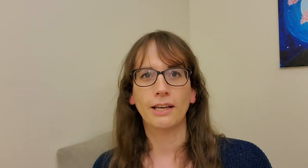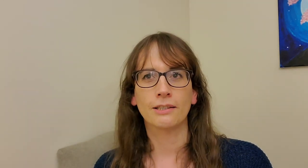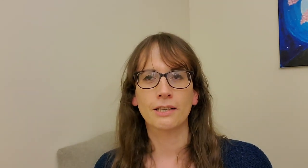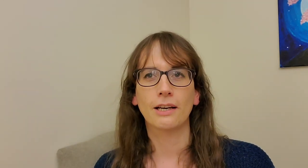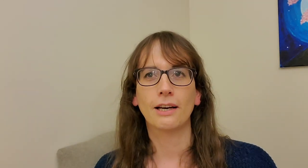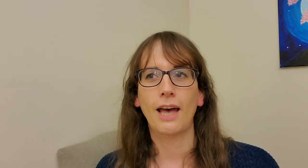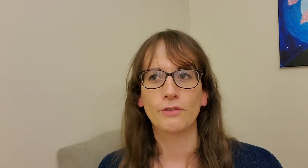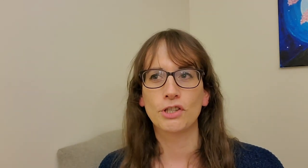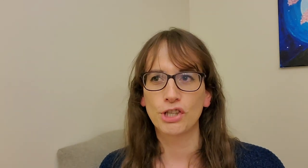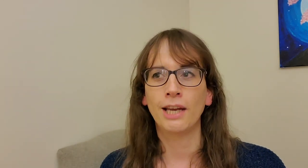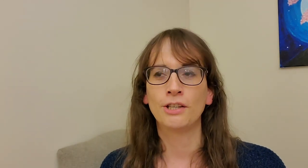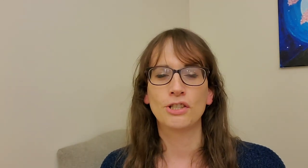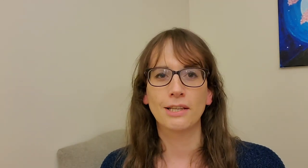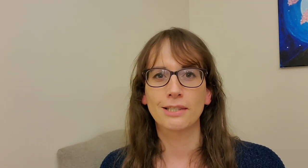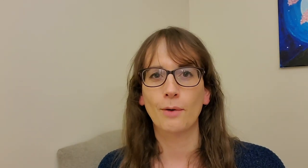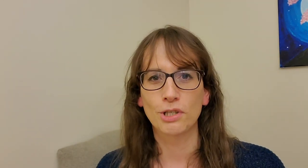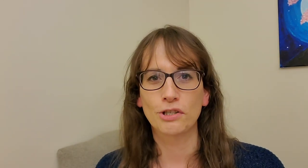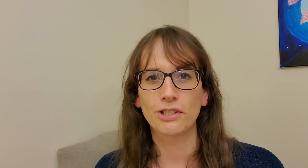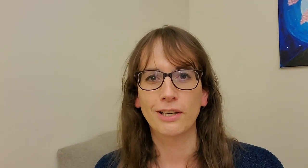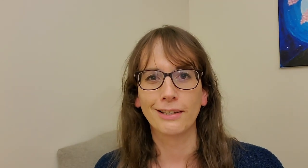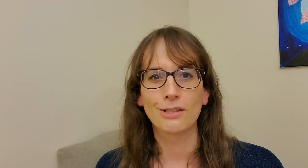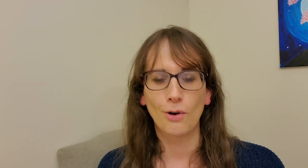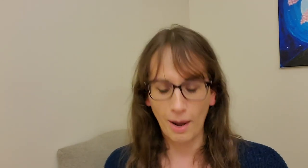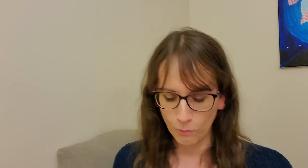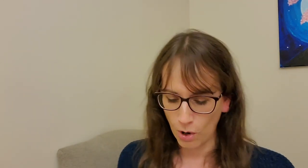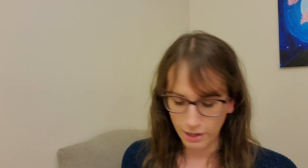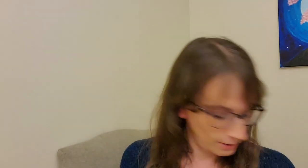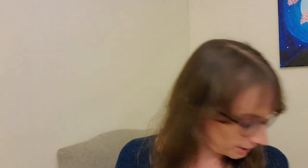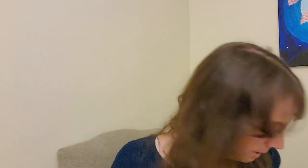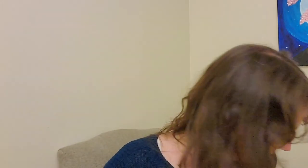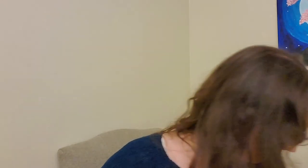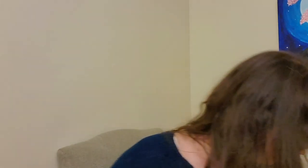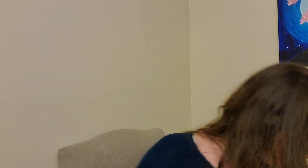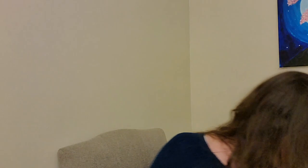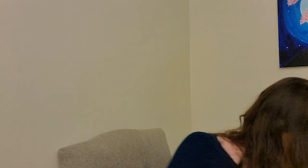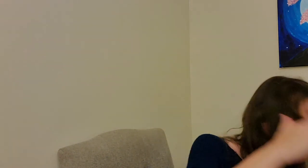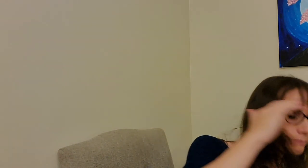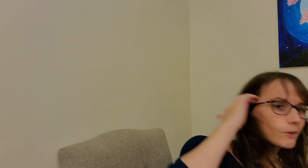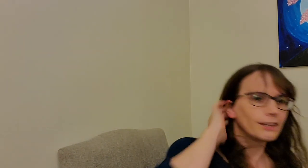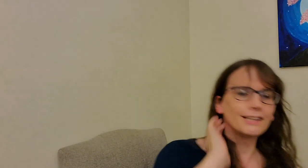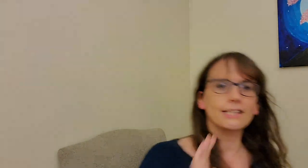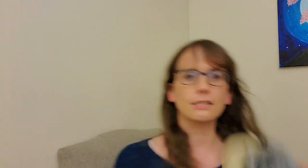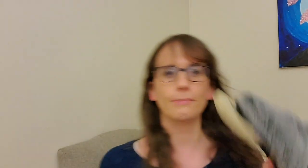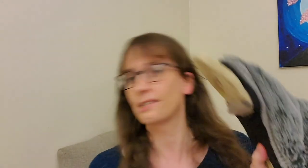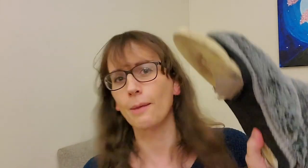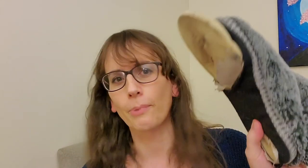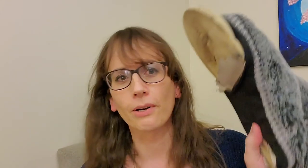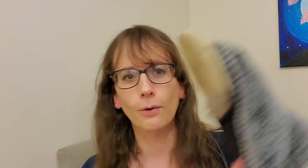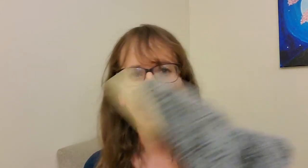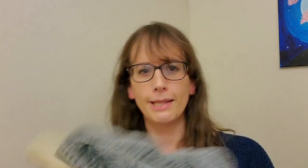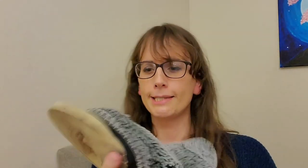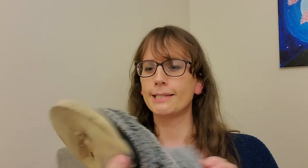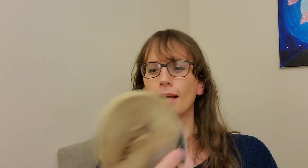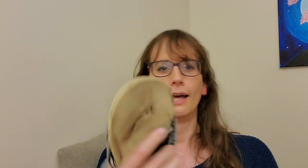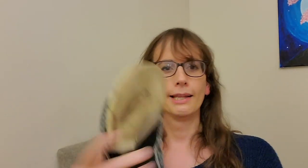y no he cambiado desde que me plantaron. Estoy caminando con esto, sino me crees, esta es mi zapatilla. ¿Bien?